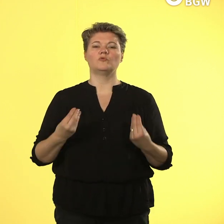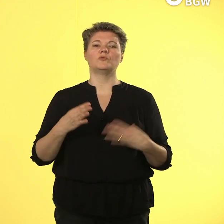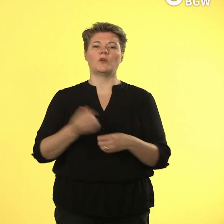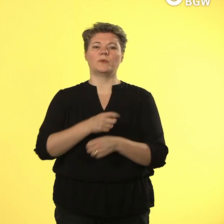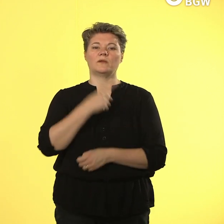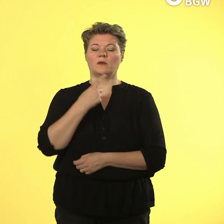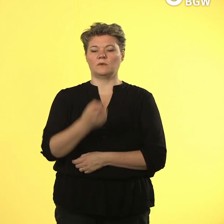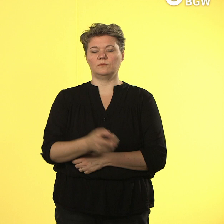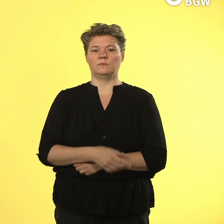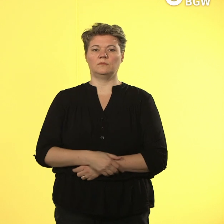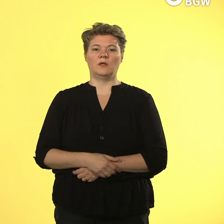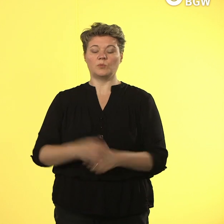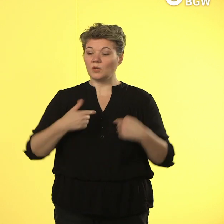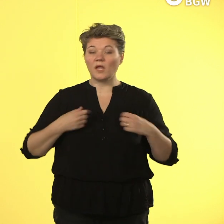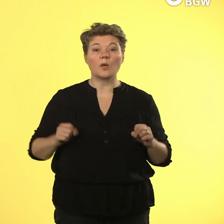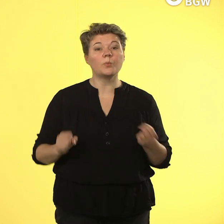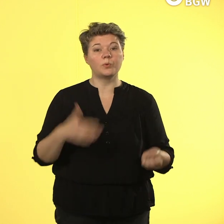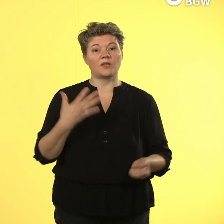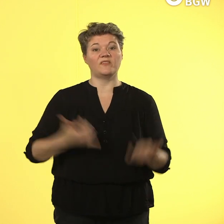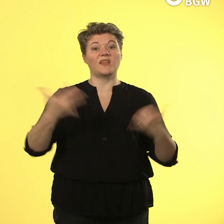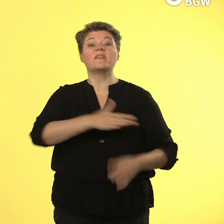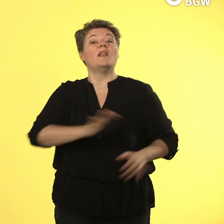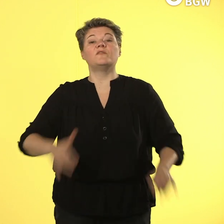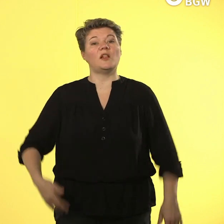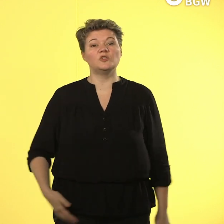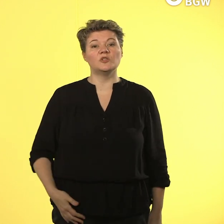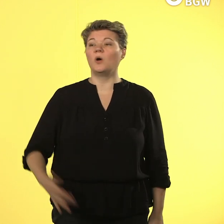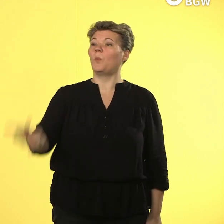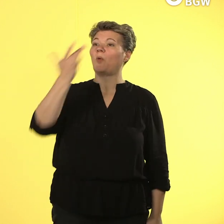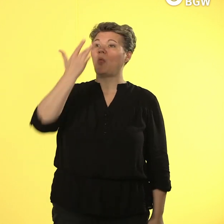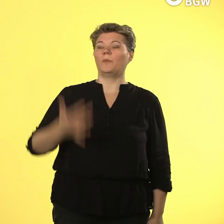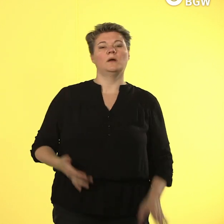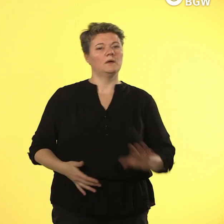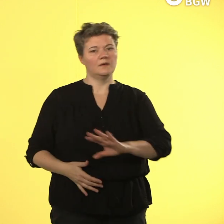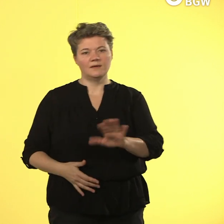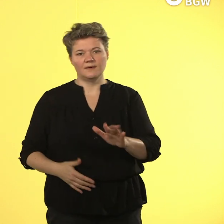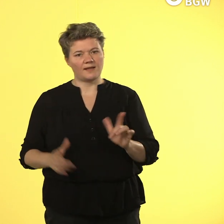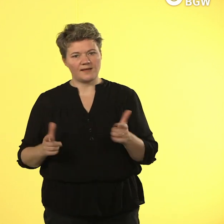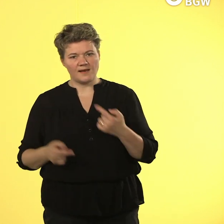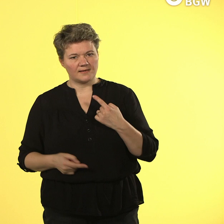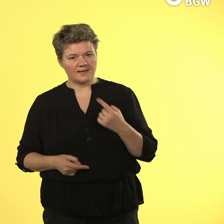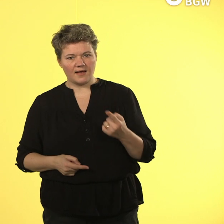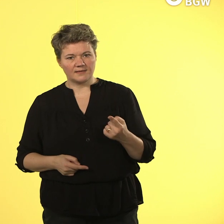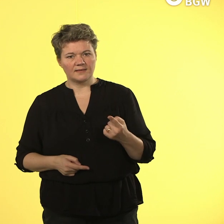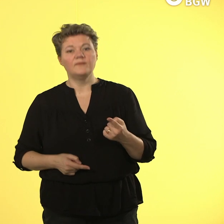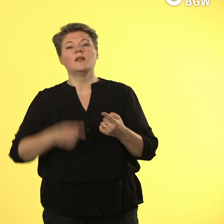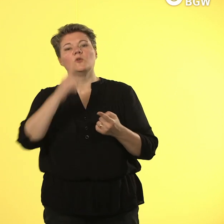Das hat nie jemand gesagt. Es wurde nur was anderes vorgeschlagen, etwas, was noch nicht gedacht wurde, aber es fühlt sich so an.